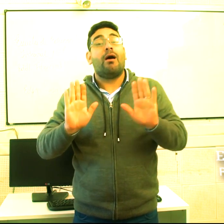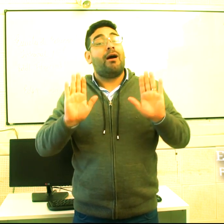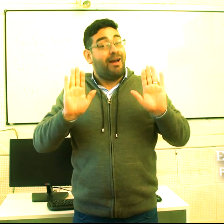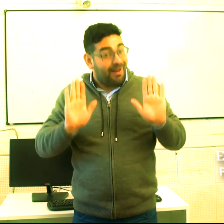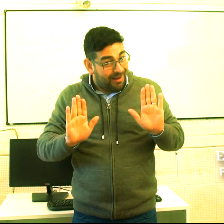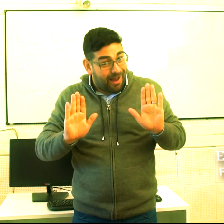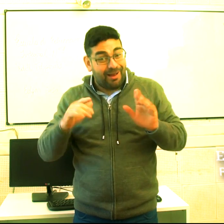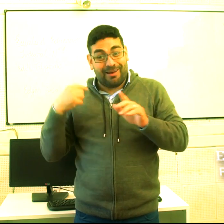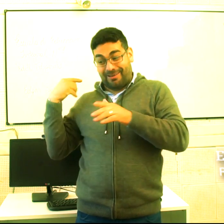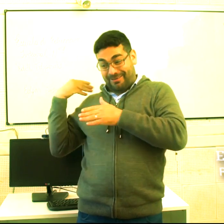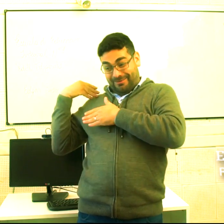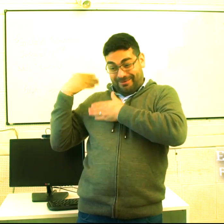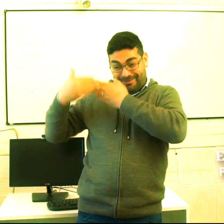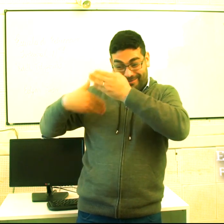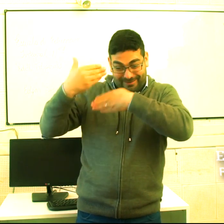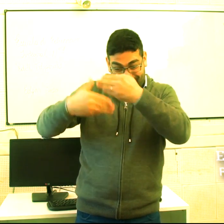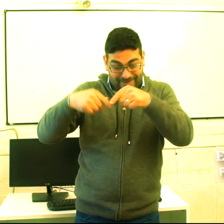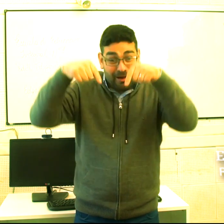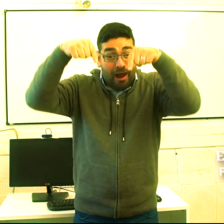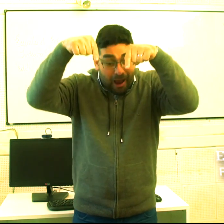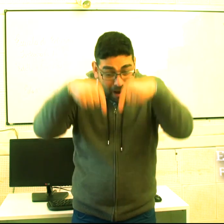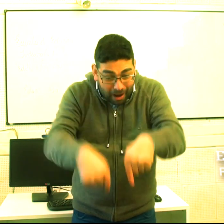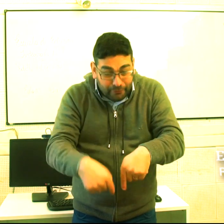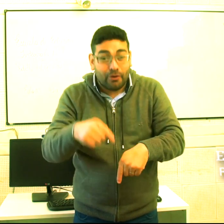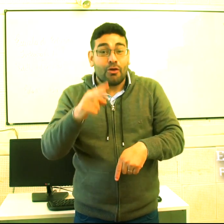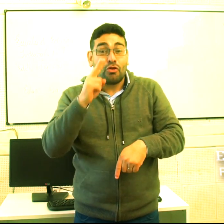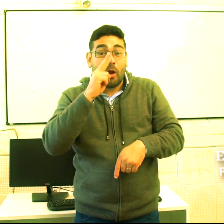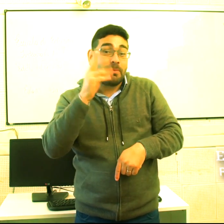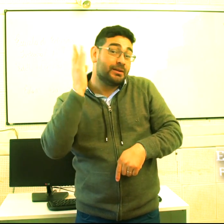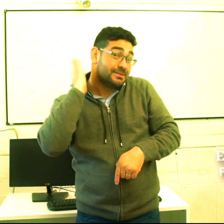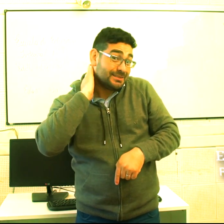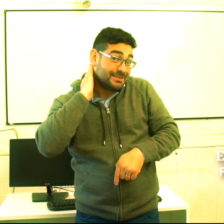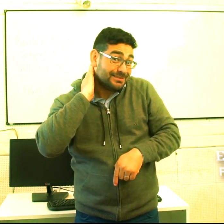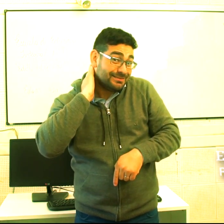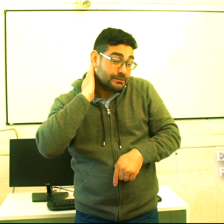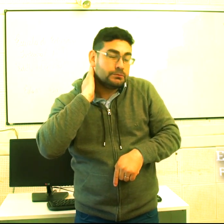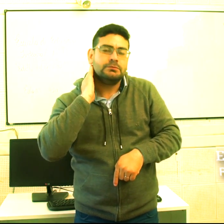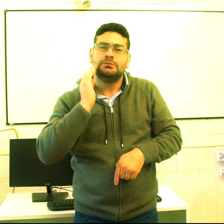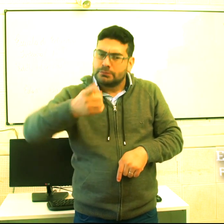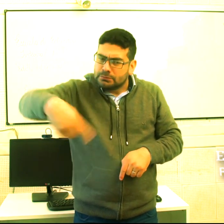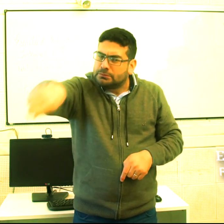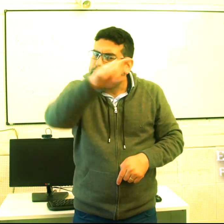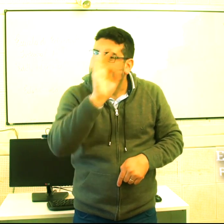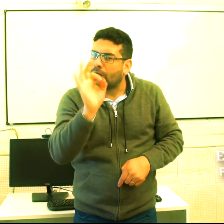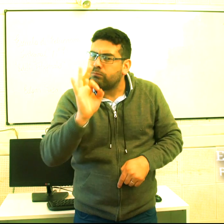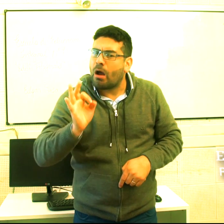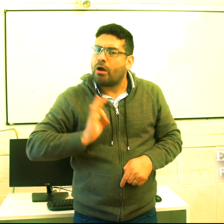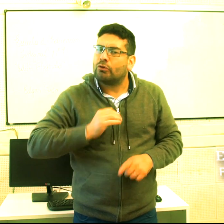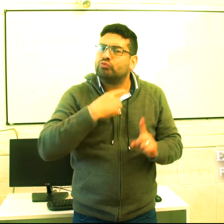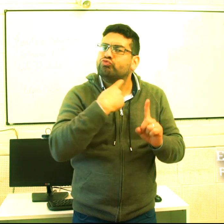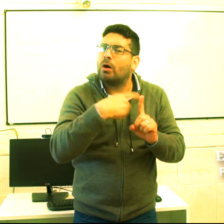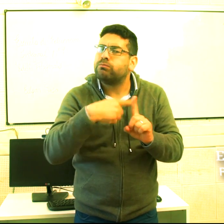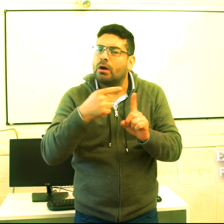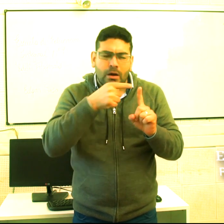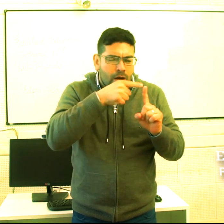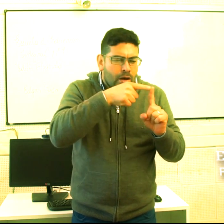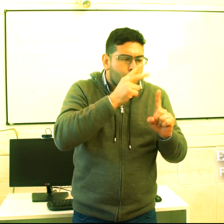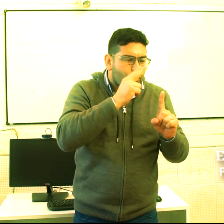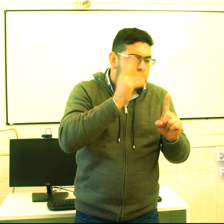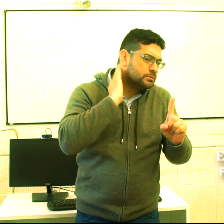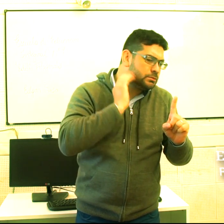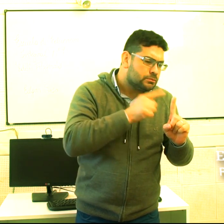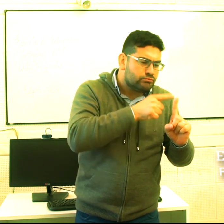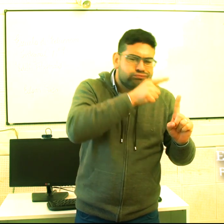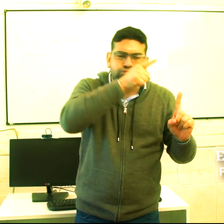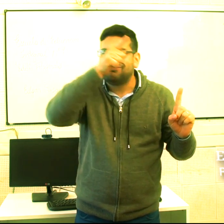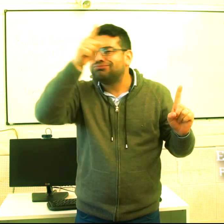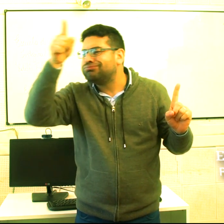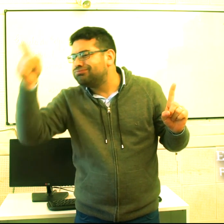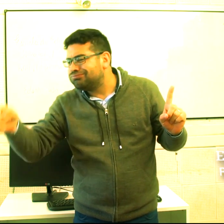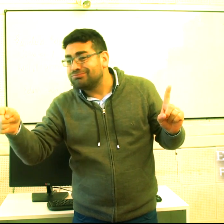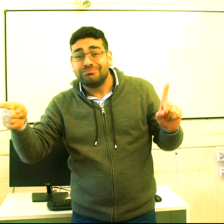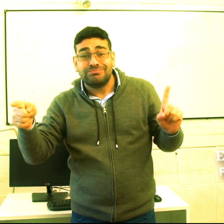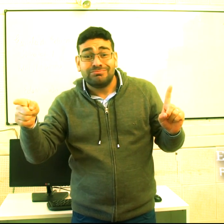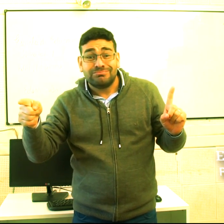Hoy en 2016, ¿ustedes saben cuántos años pasaron?